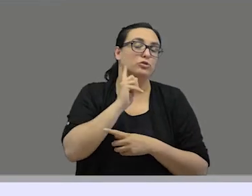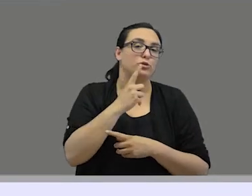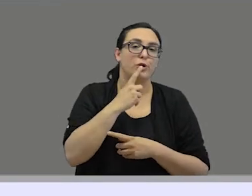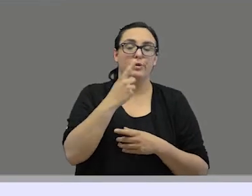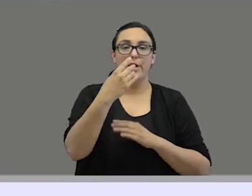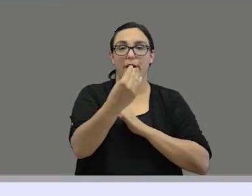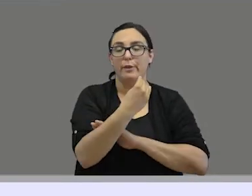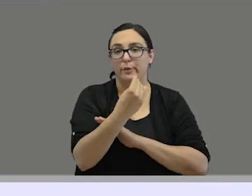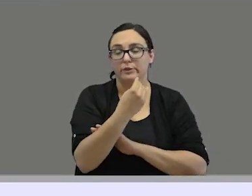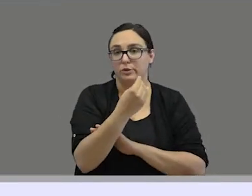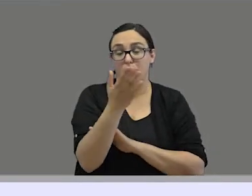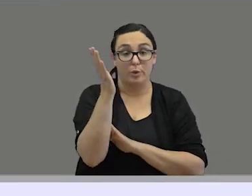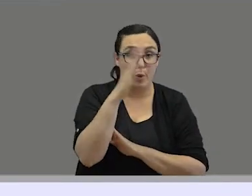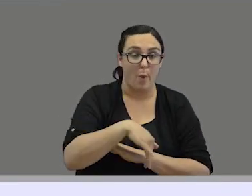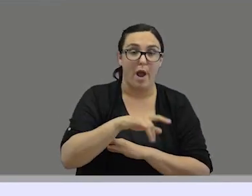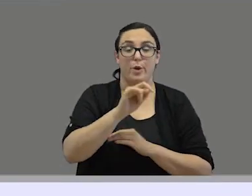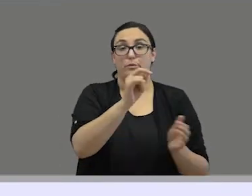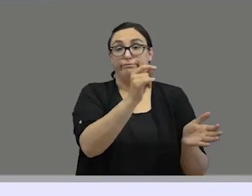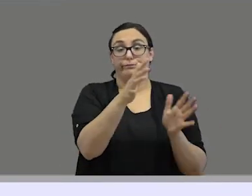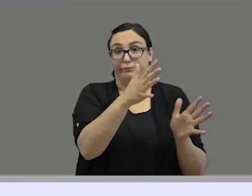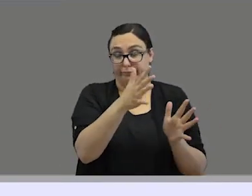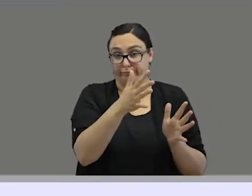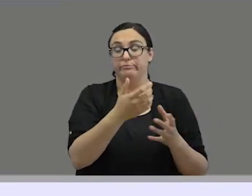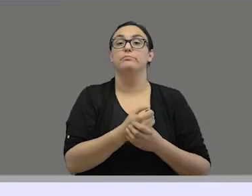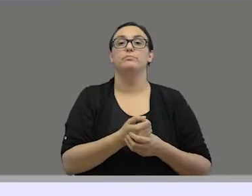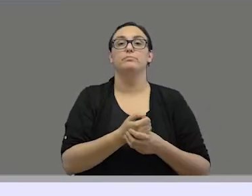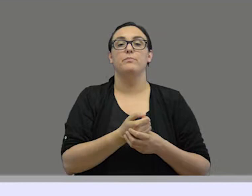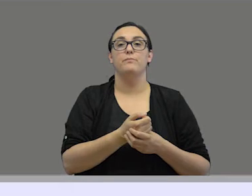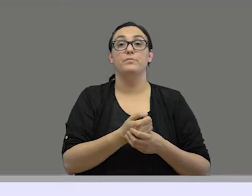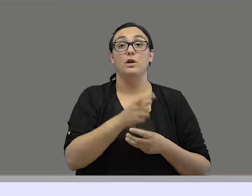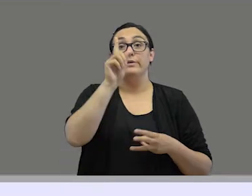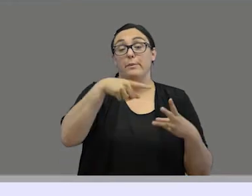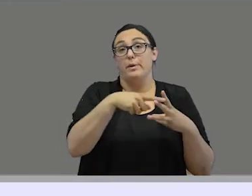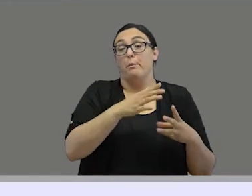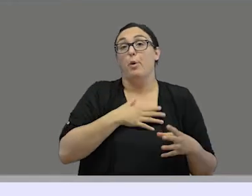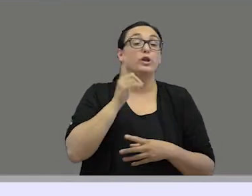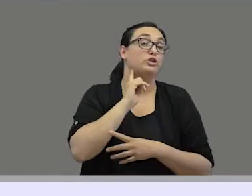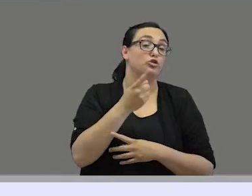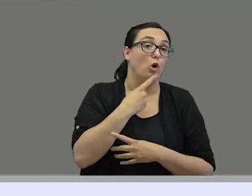die Gebärdensprachfähigkeiten, die jeder Gehörlose haben sollte, welche aber nicht so ausgeprägt sind, wie die eines Gebärdenmuttersprachlers.